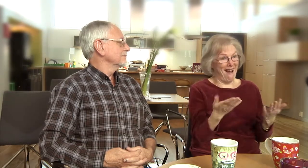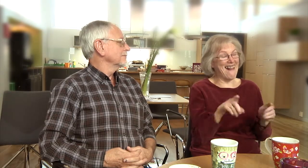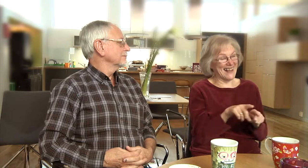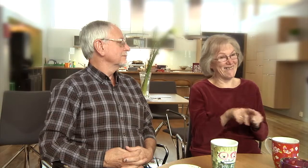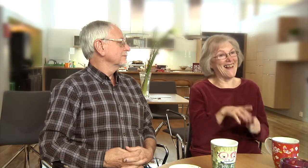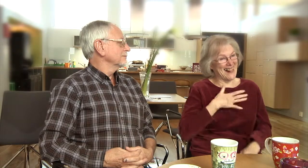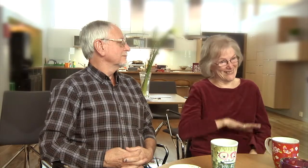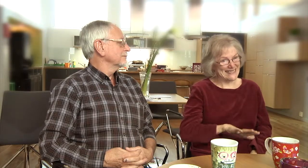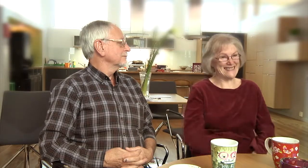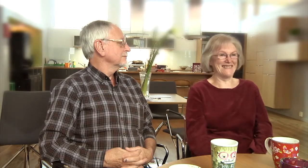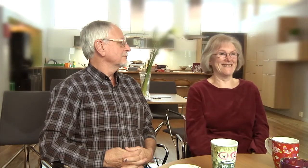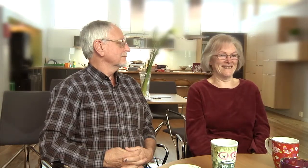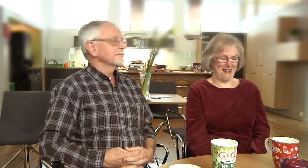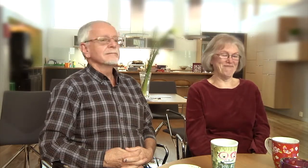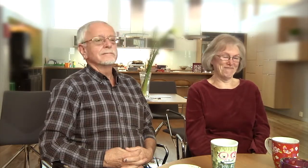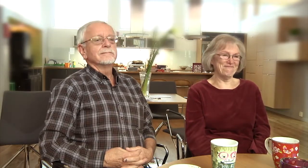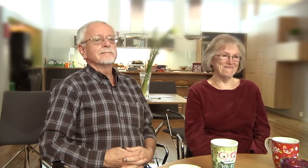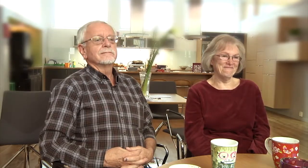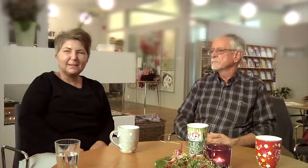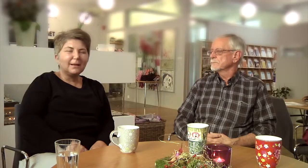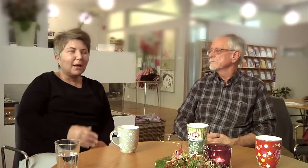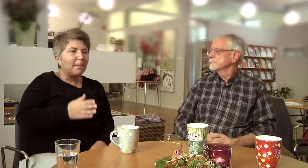Det var slik jeg reagerte, men det gikk heldigvis bra.